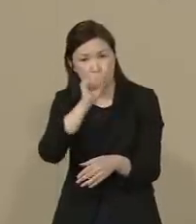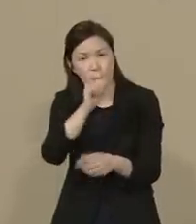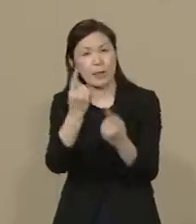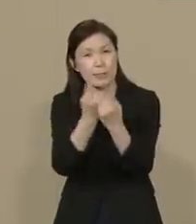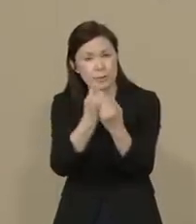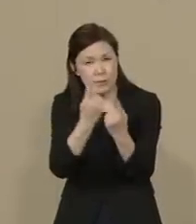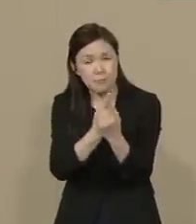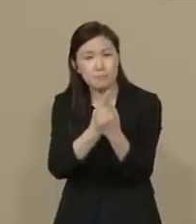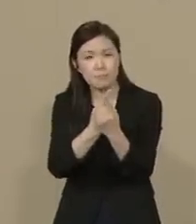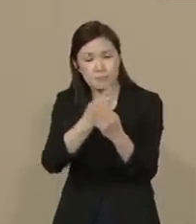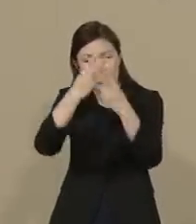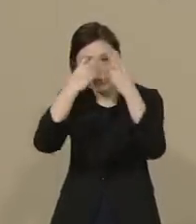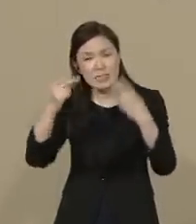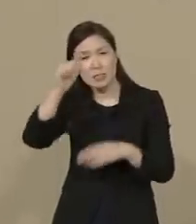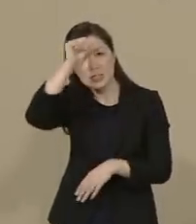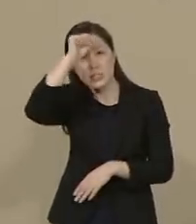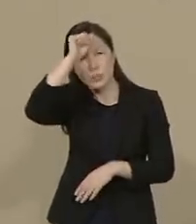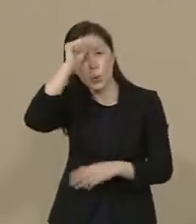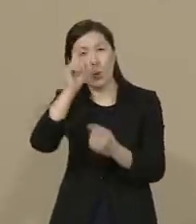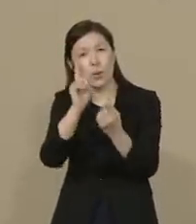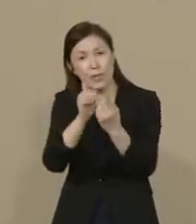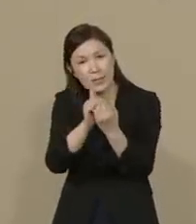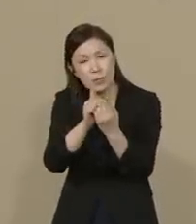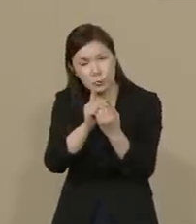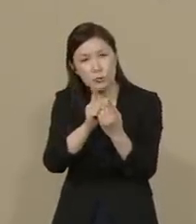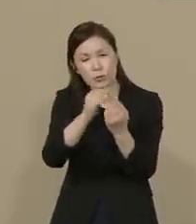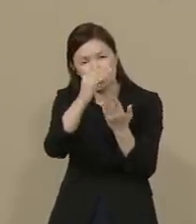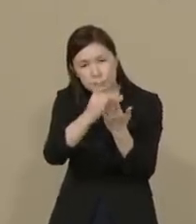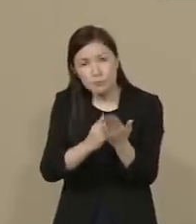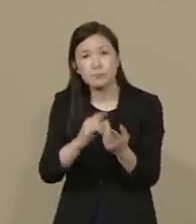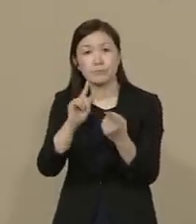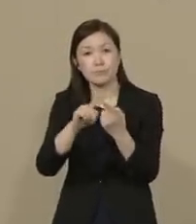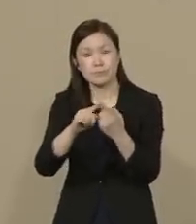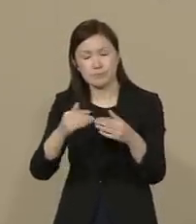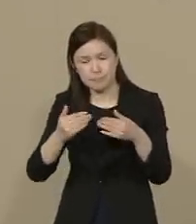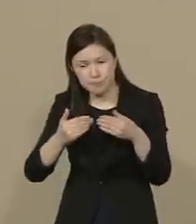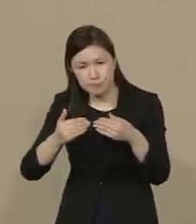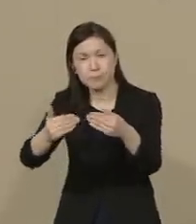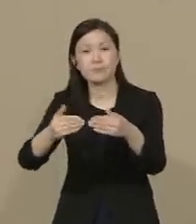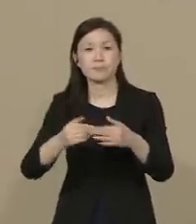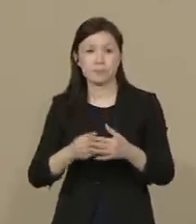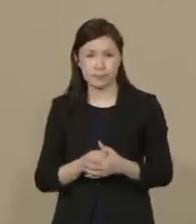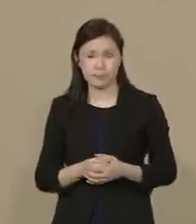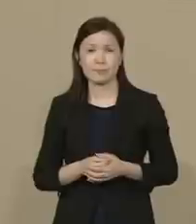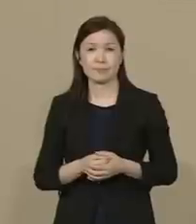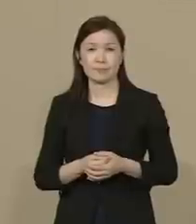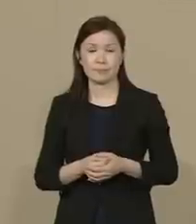認知症対策などを優先度に 配慮しながら実施していきます